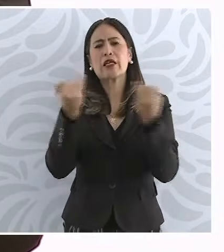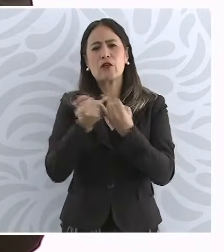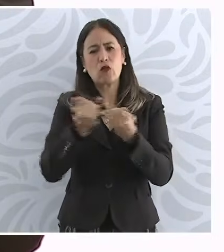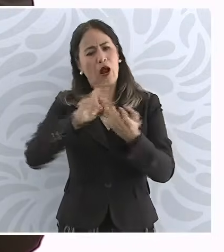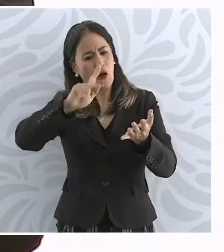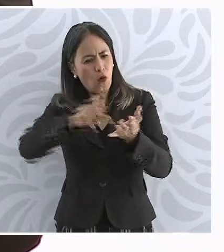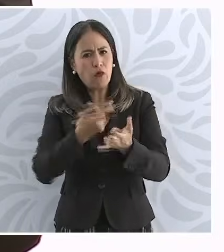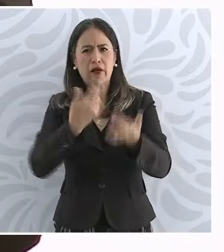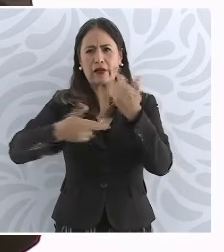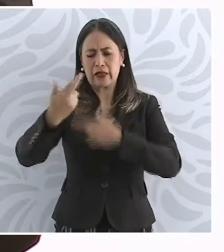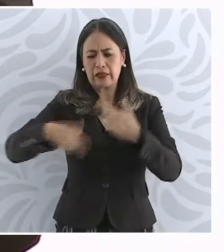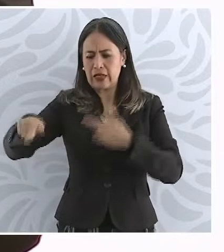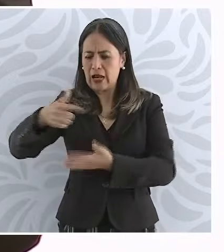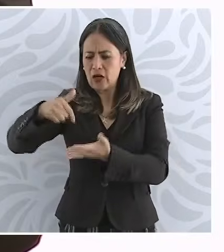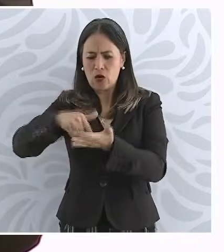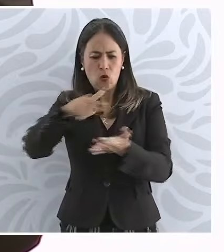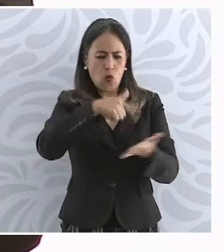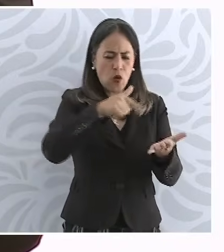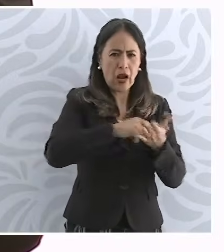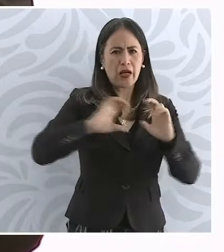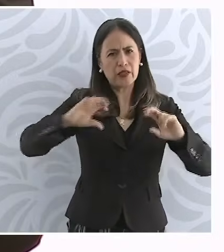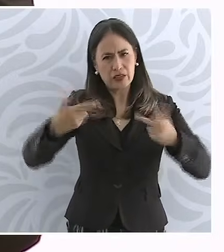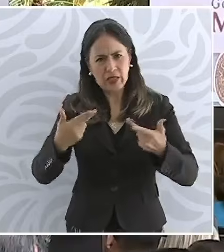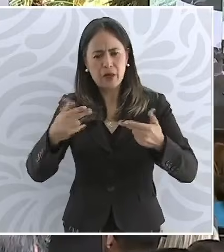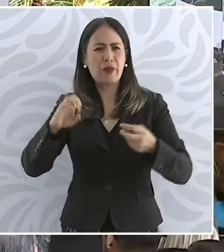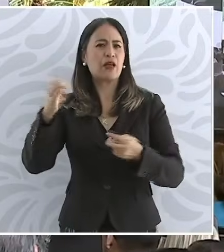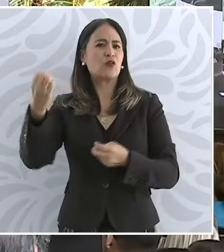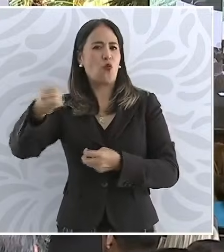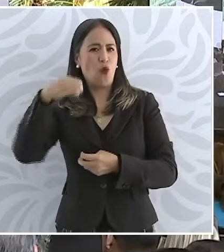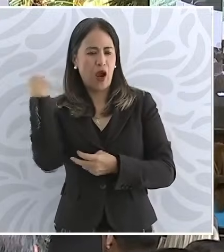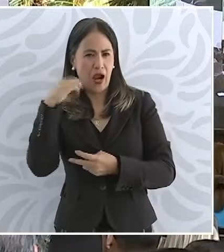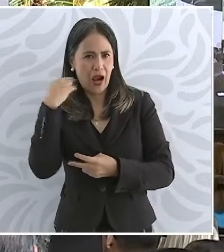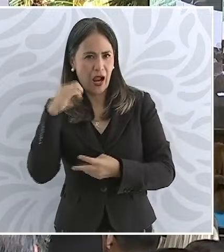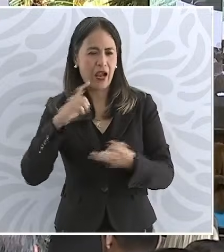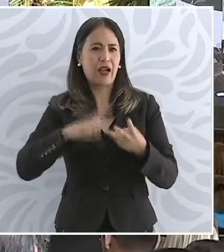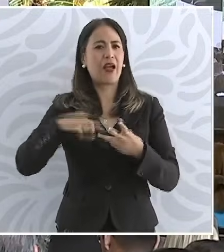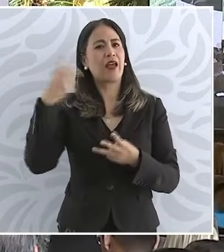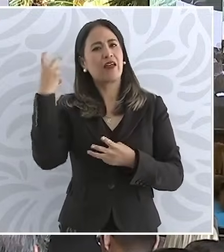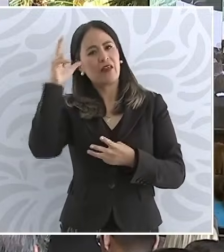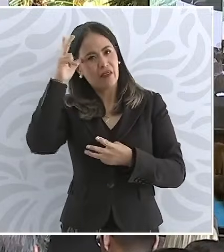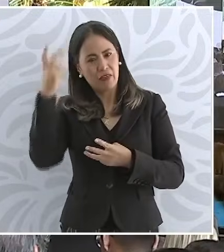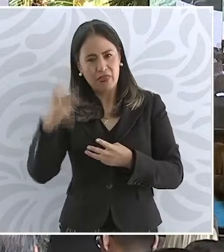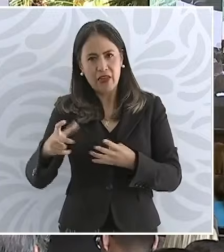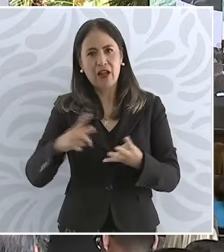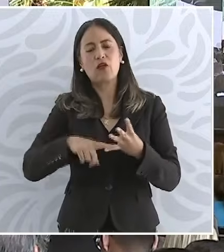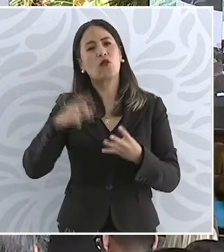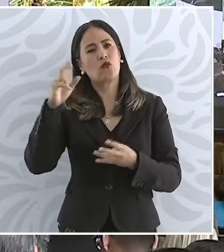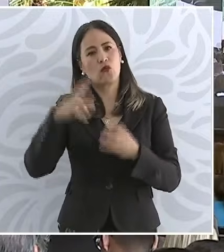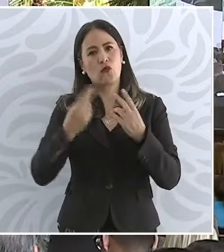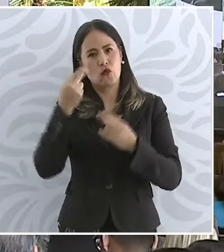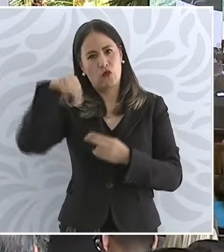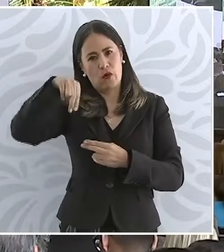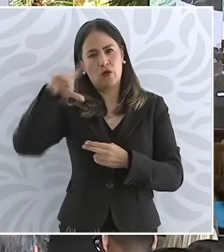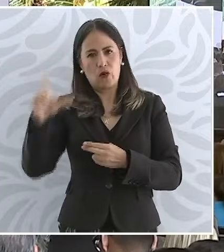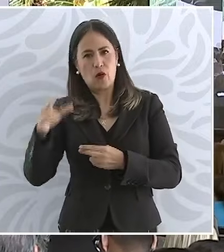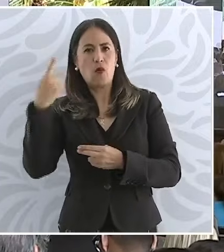espacios públicos en Chiapas guagaca eh Hidalgo Nuevo León Puebla Guanajuato Tabasco Tamaulipas